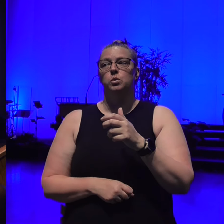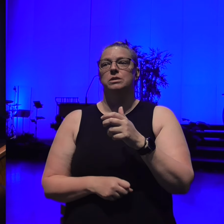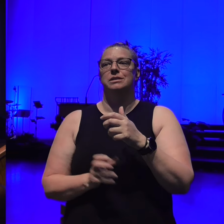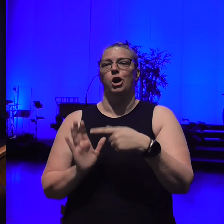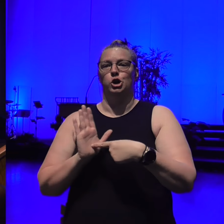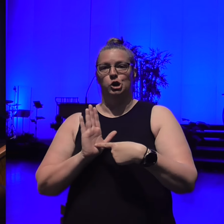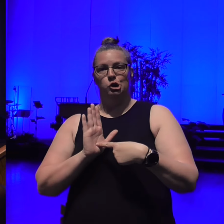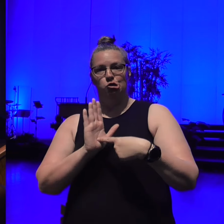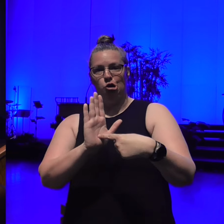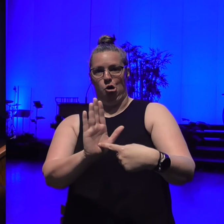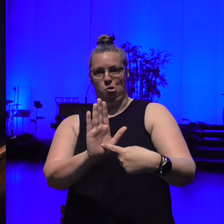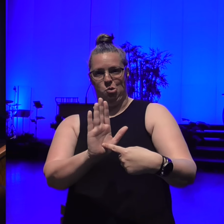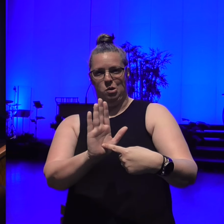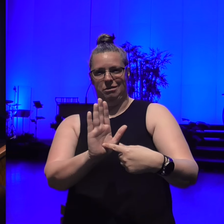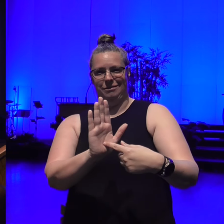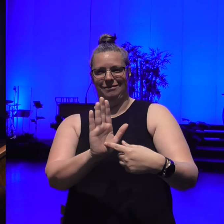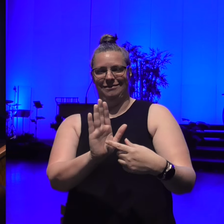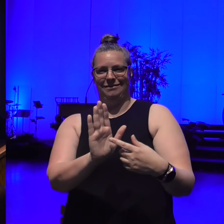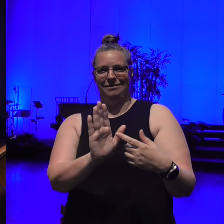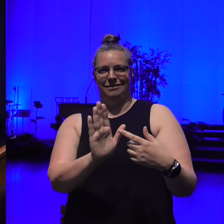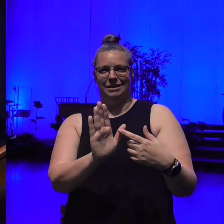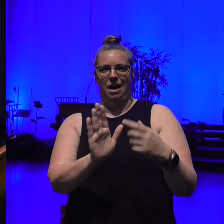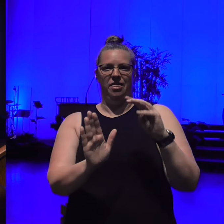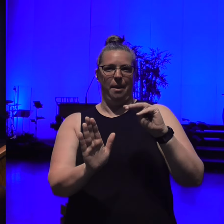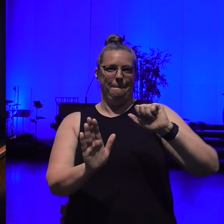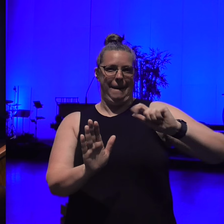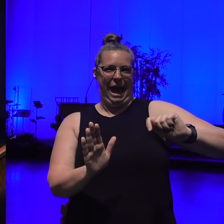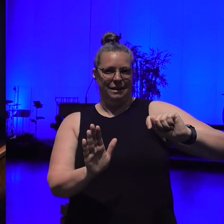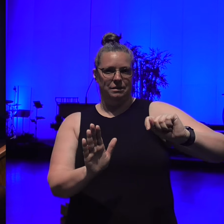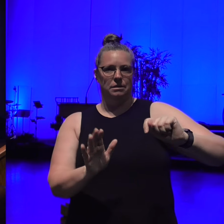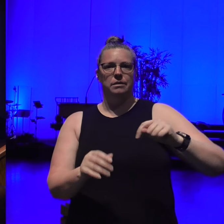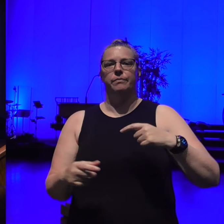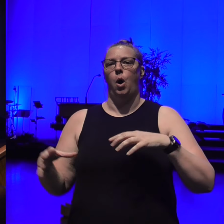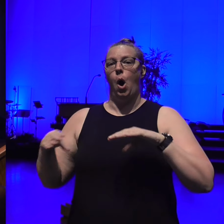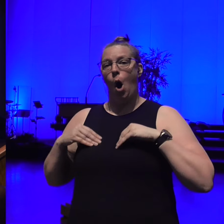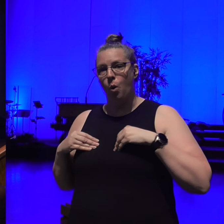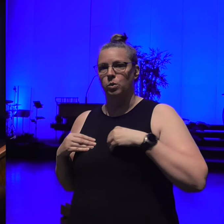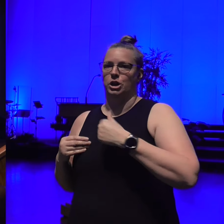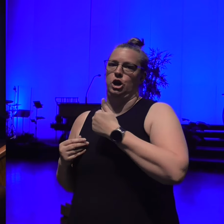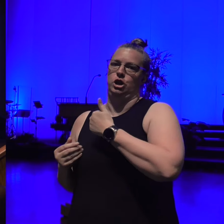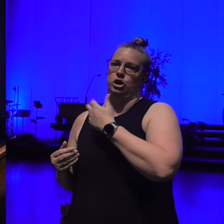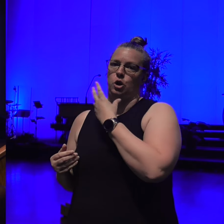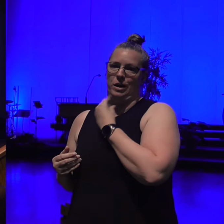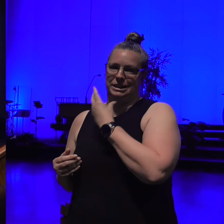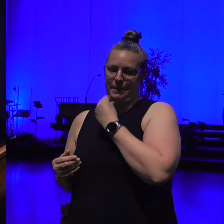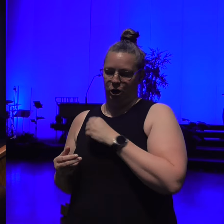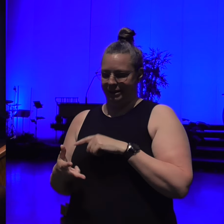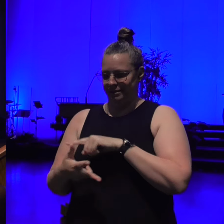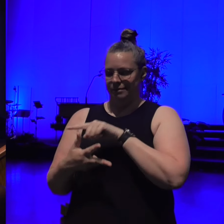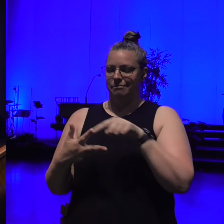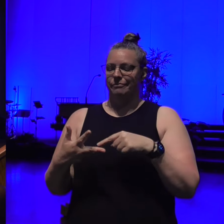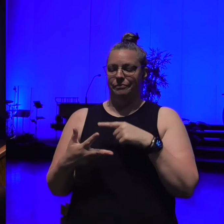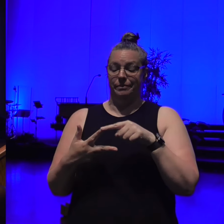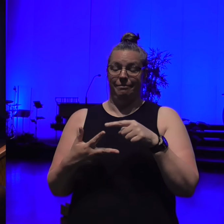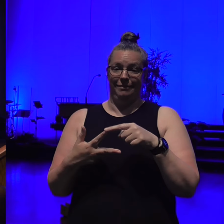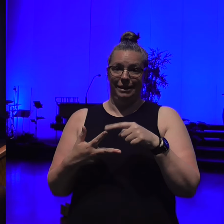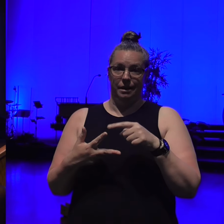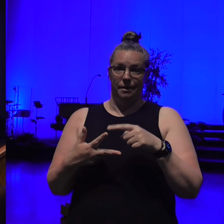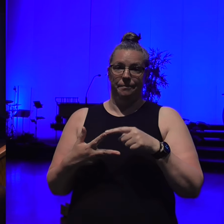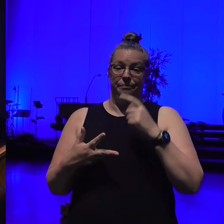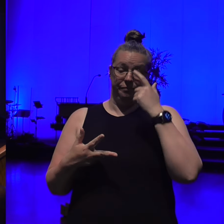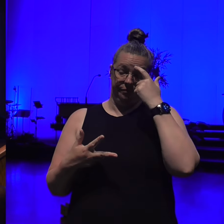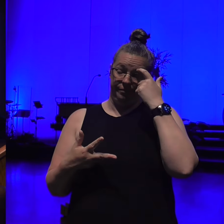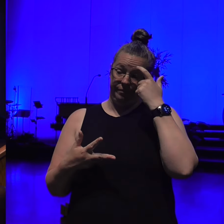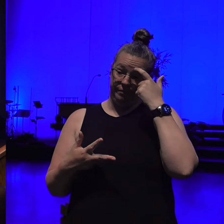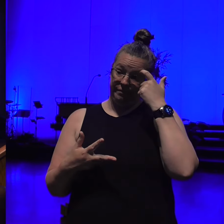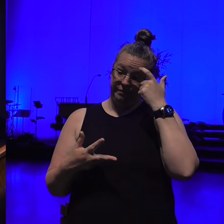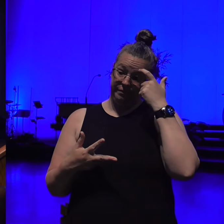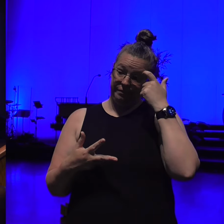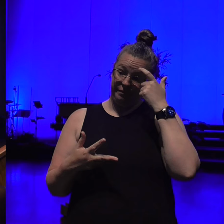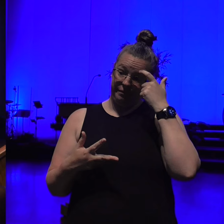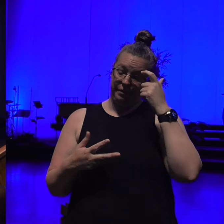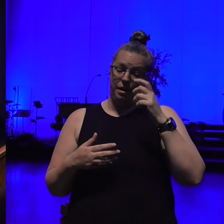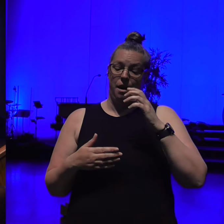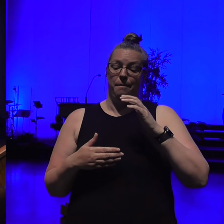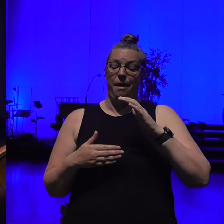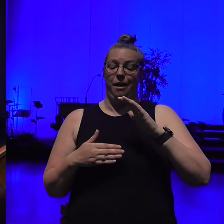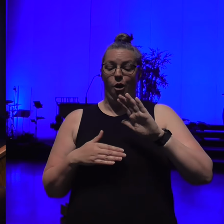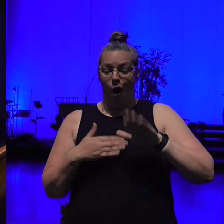tu experiencia. La segunda cosa, la segunda forma, es empujar todas tus necesidades y deseos debajo de